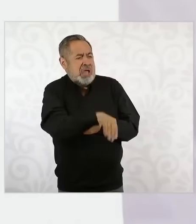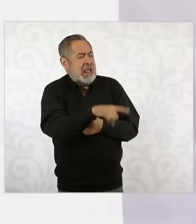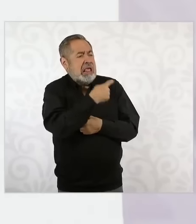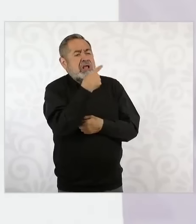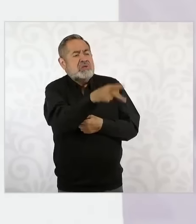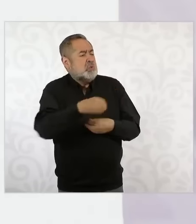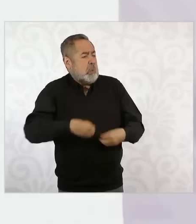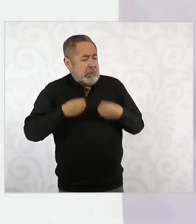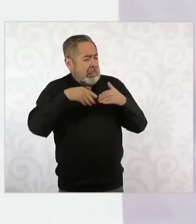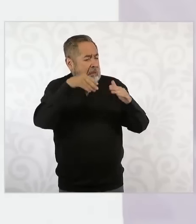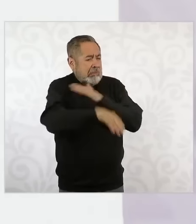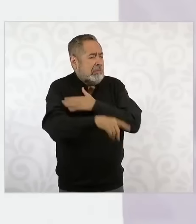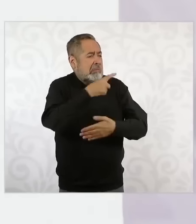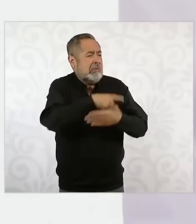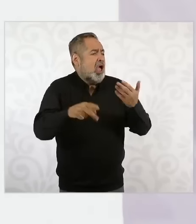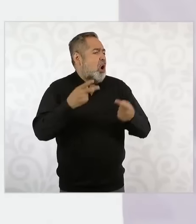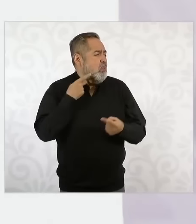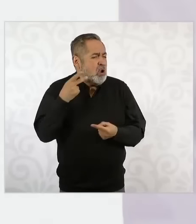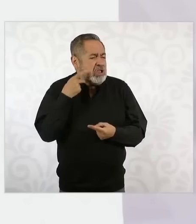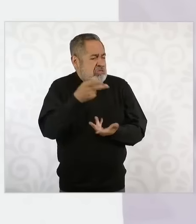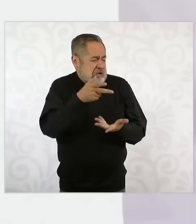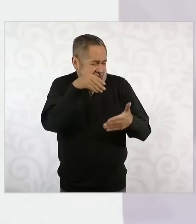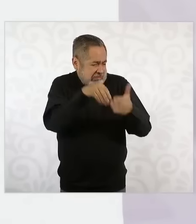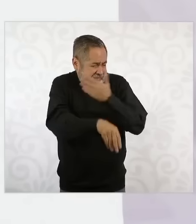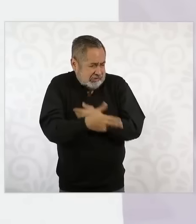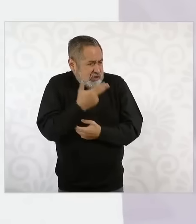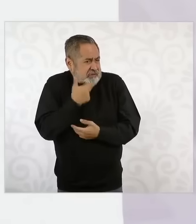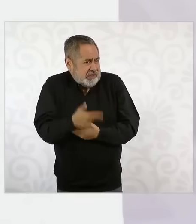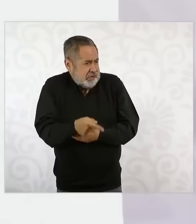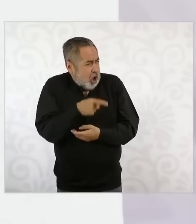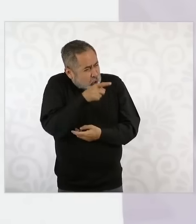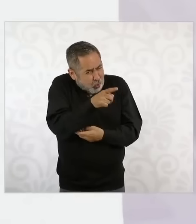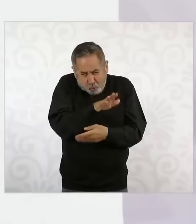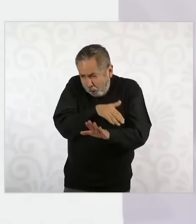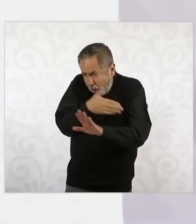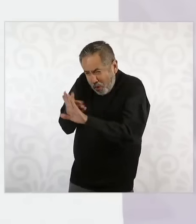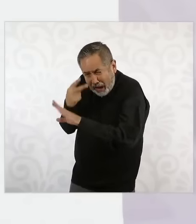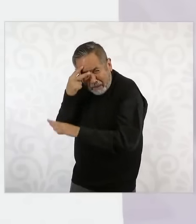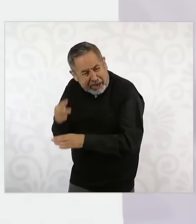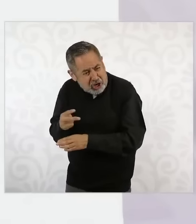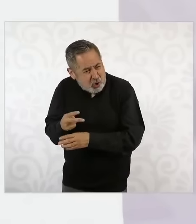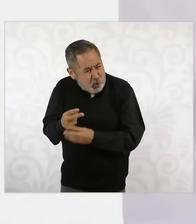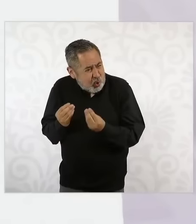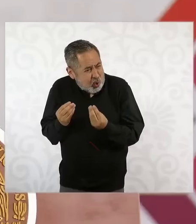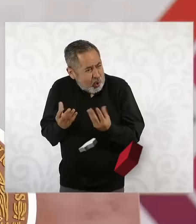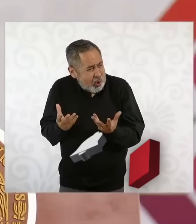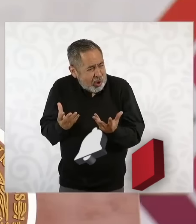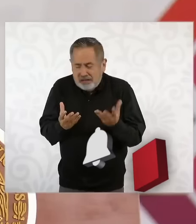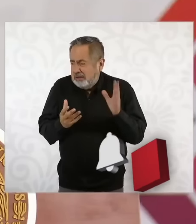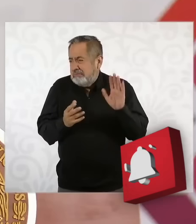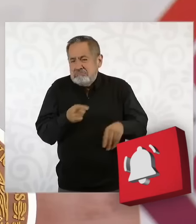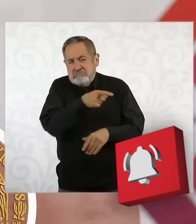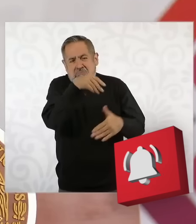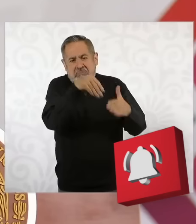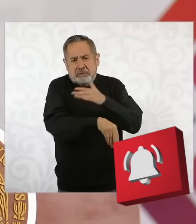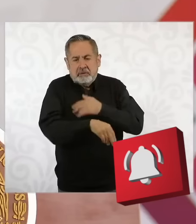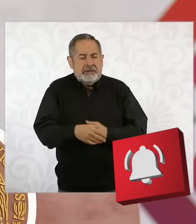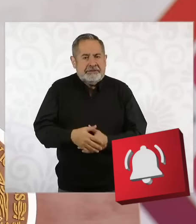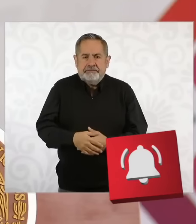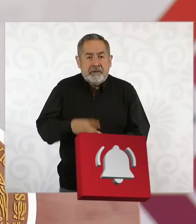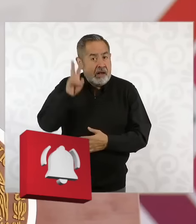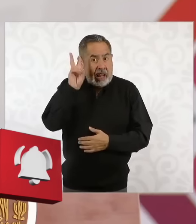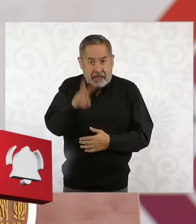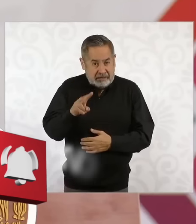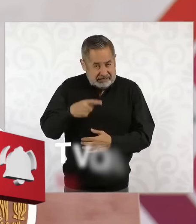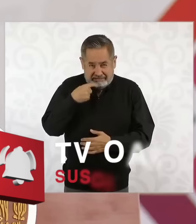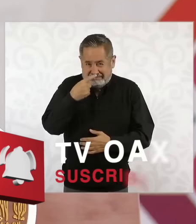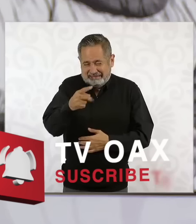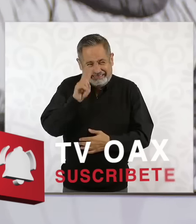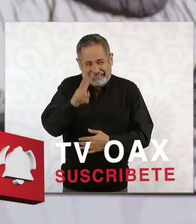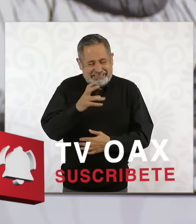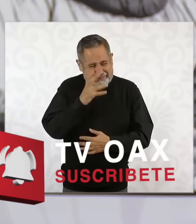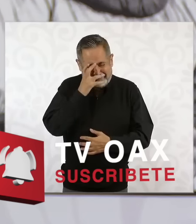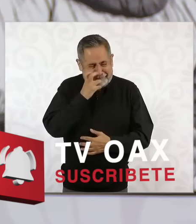le va mal en la política. en todos sentidos. Y la verdad es muy triste, muy triste que haya